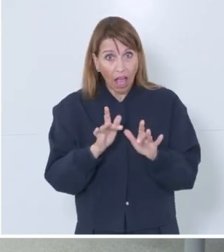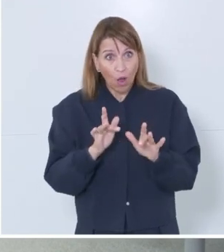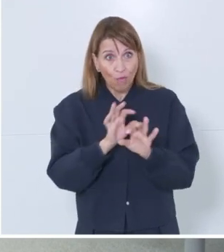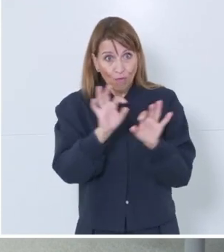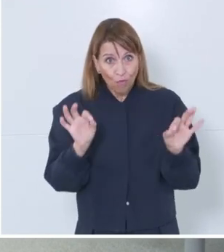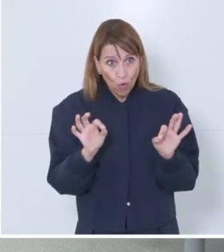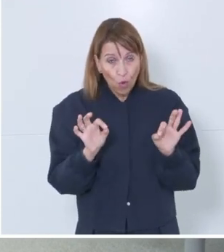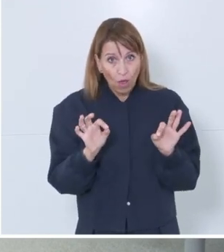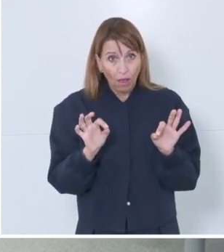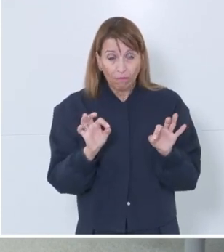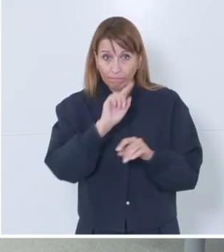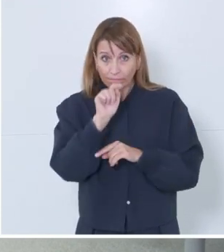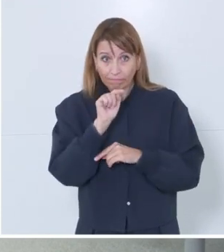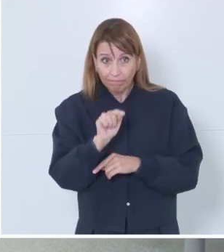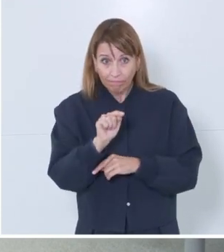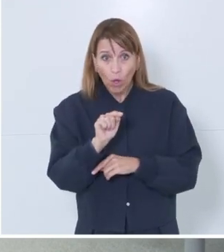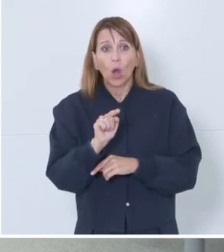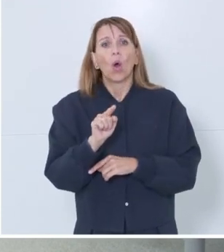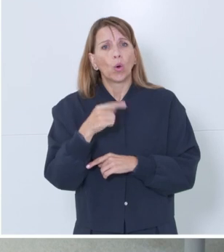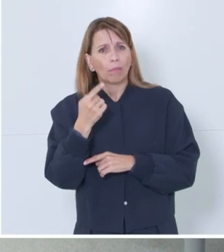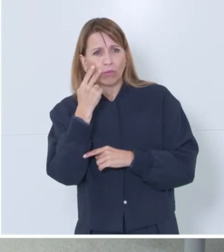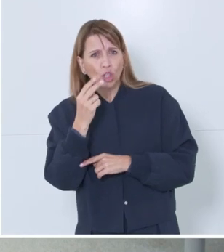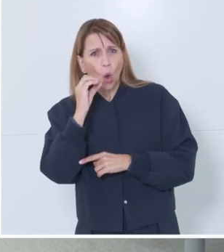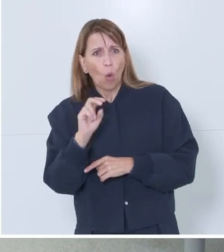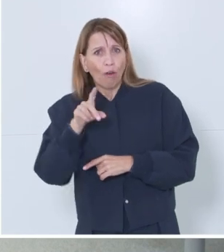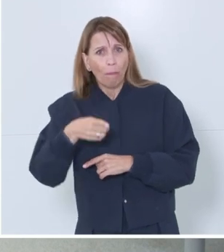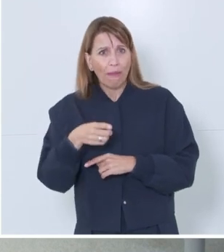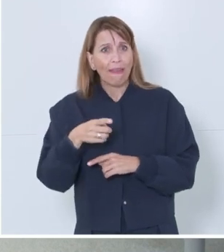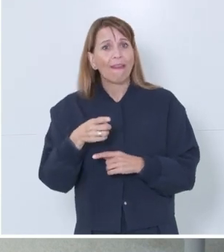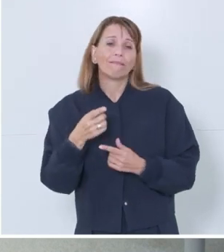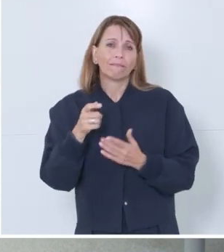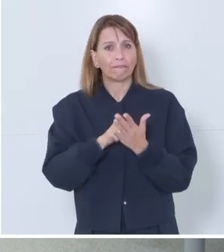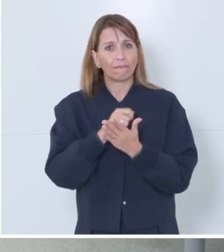Ich habe auch im ÖVP-Wahlprogramm noch mal nachgelesen, da steht einiges zur Reform des